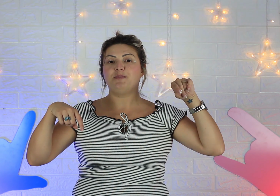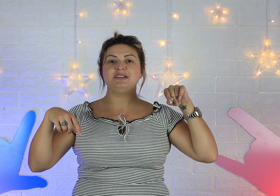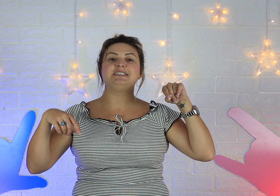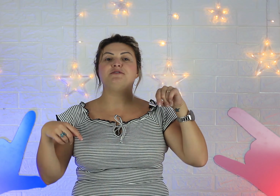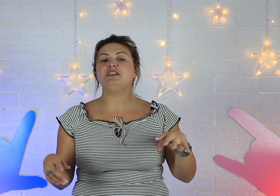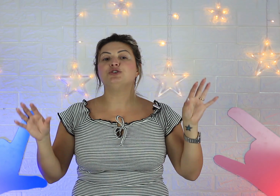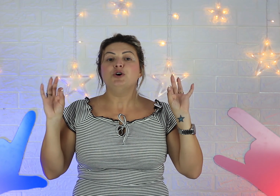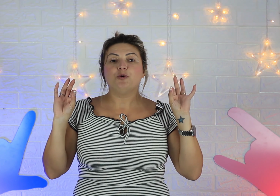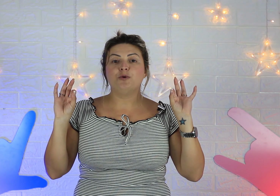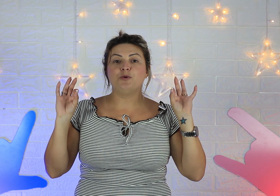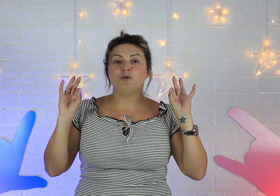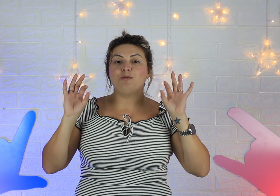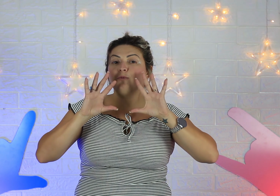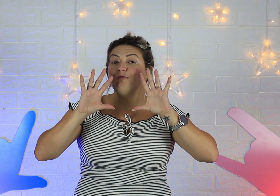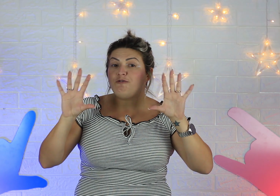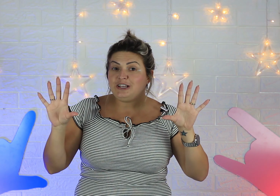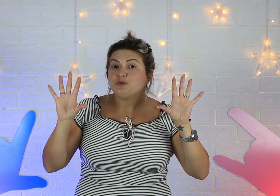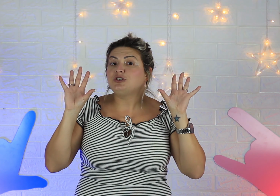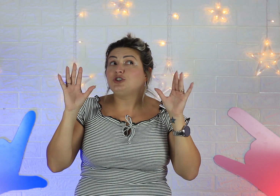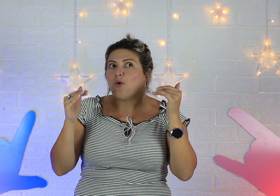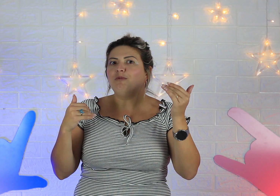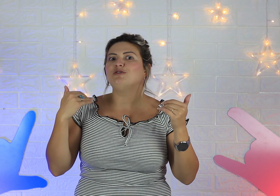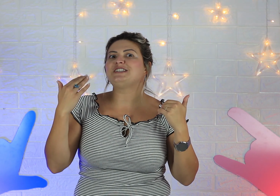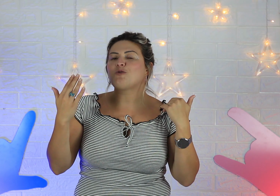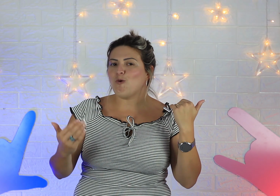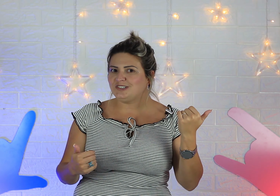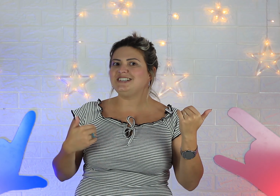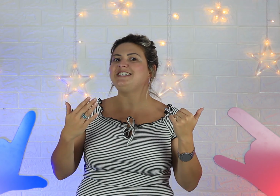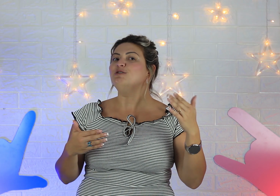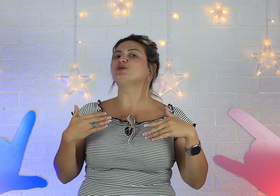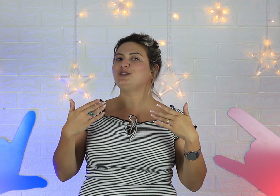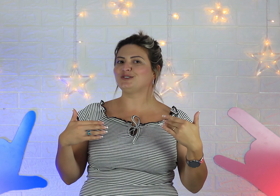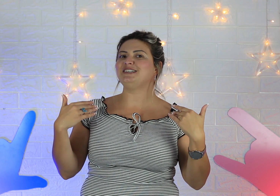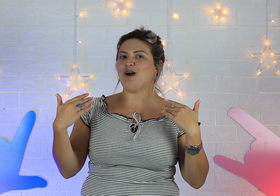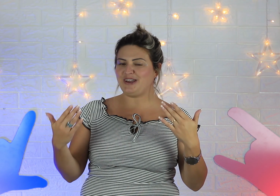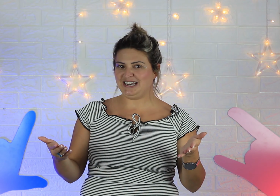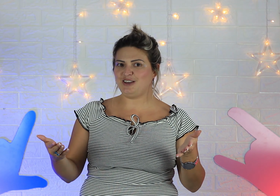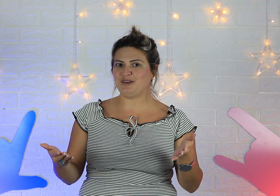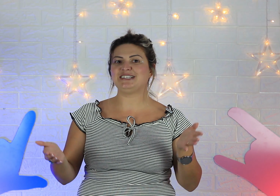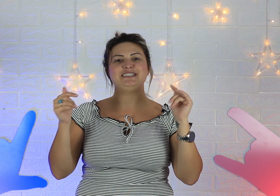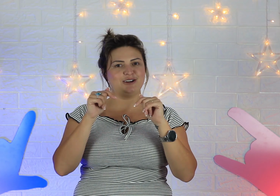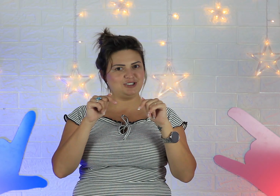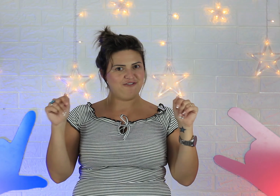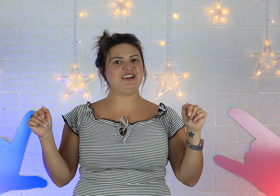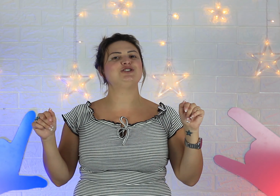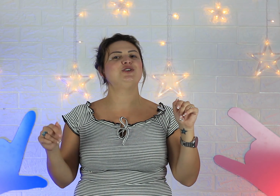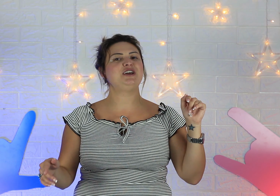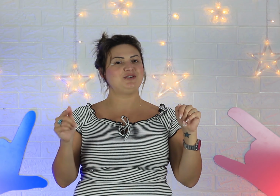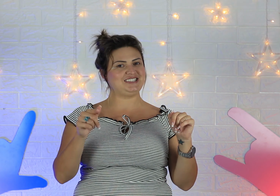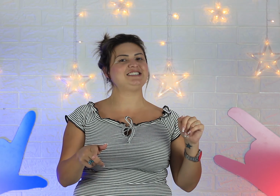depois nesse vídeo um vídeo de como você conseguiu do seu sinal em Libras Então já fica de olho aí